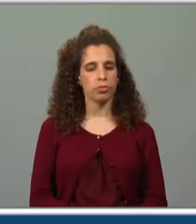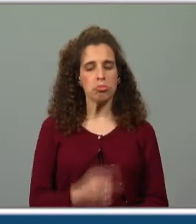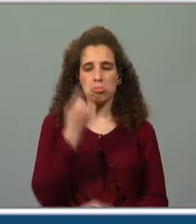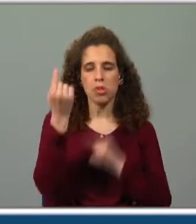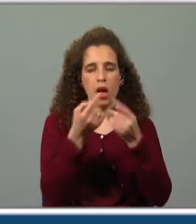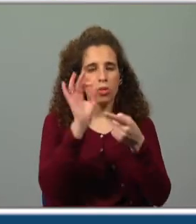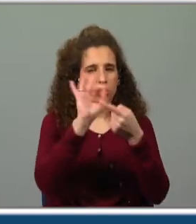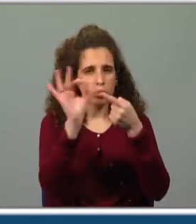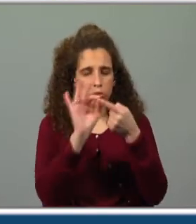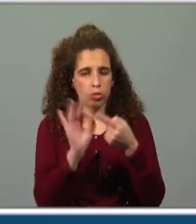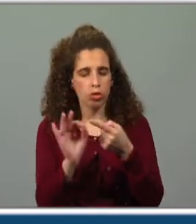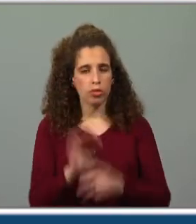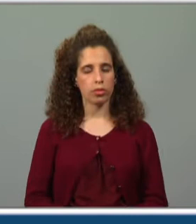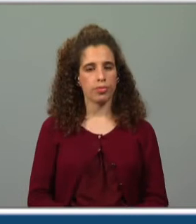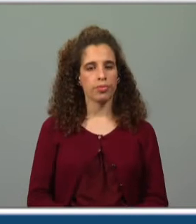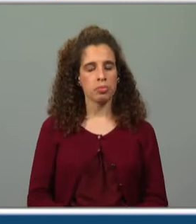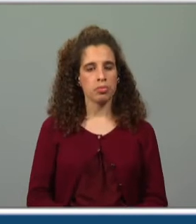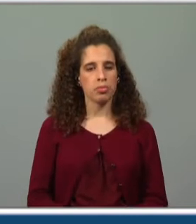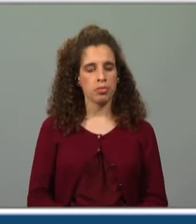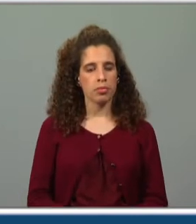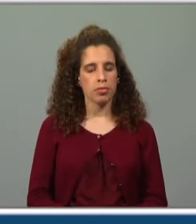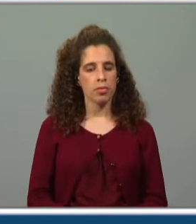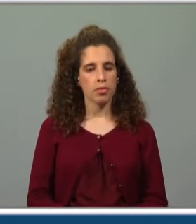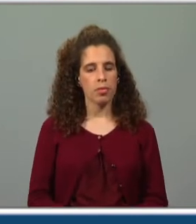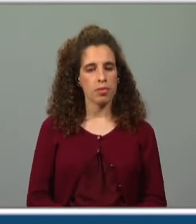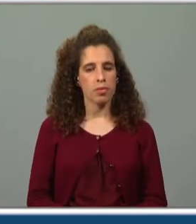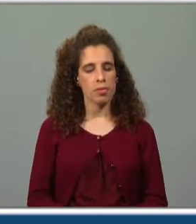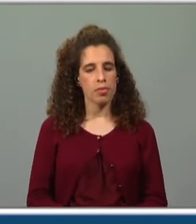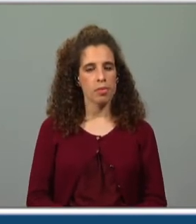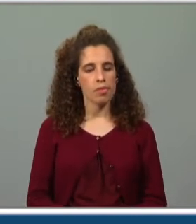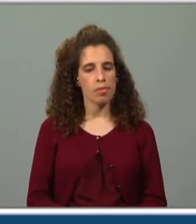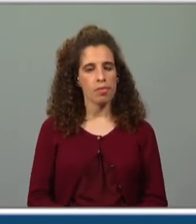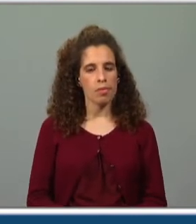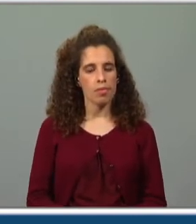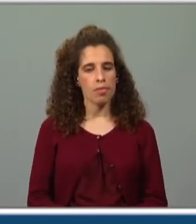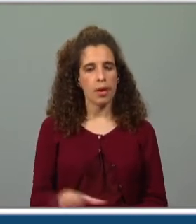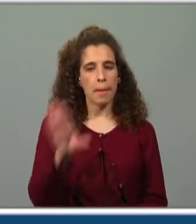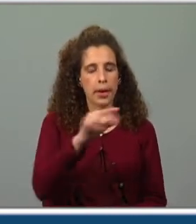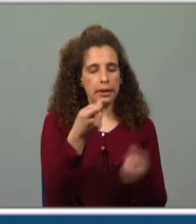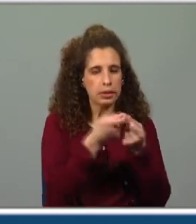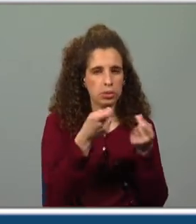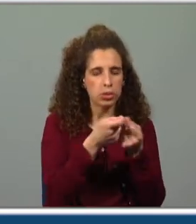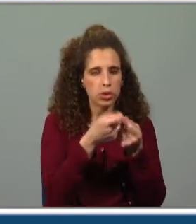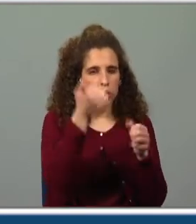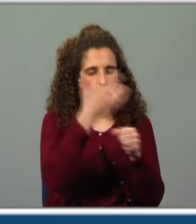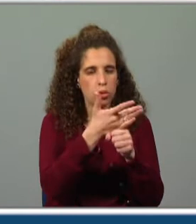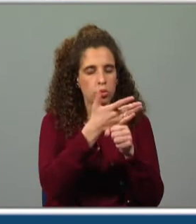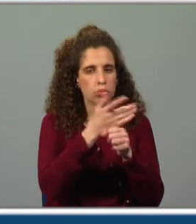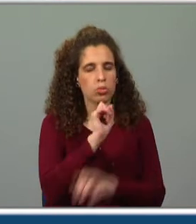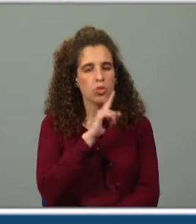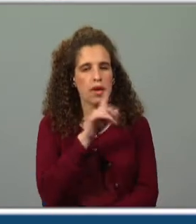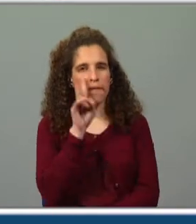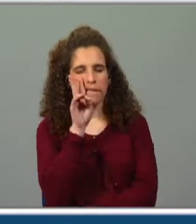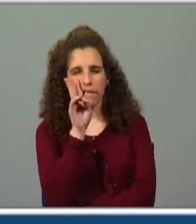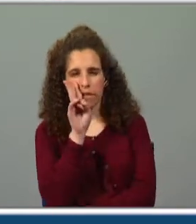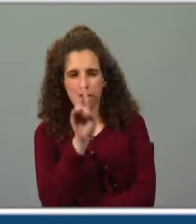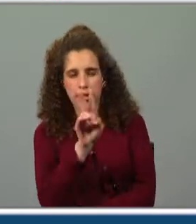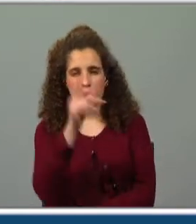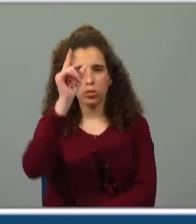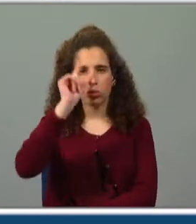alguns pormenores uns em questão a mais perto e outros que podemos observar mais 更多細節關閉和其他我們可以觀察到的更多